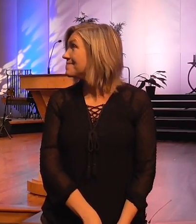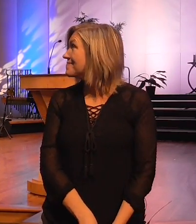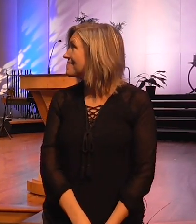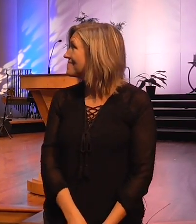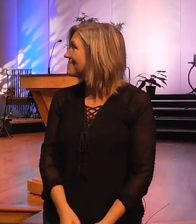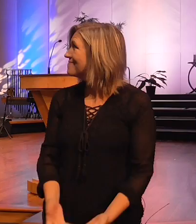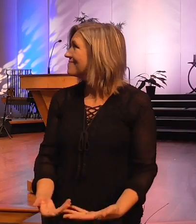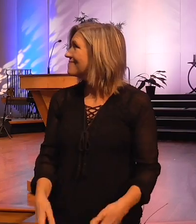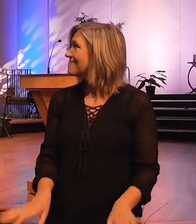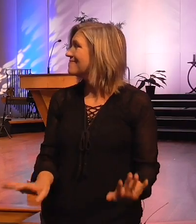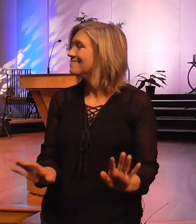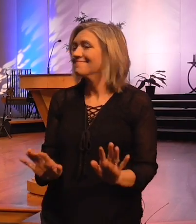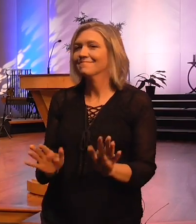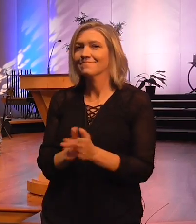[Música] Amén